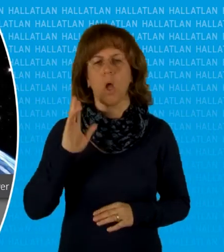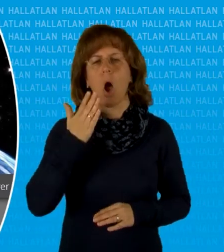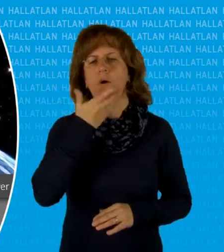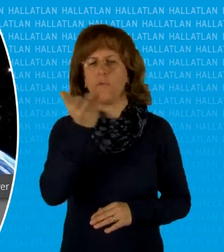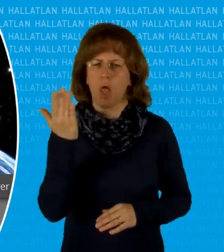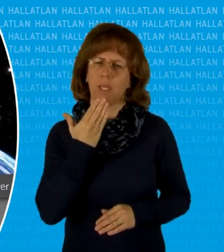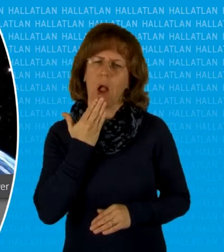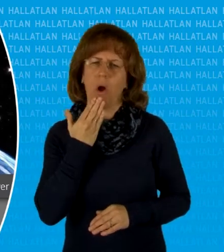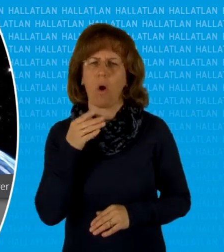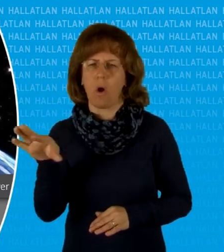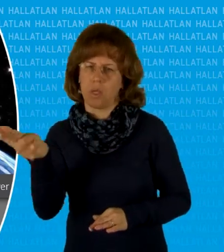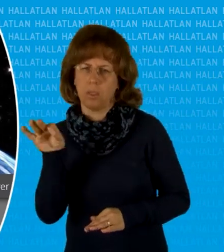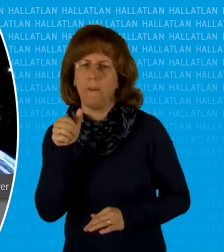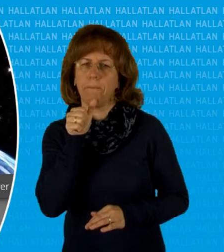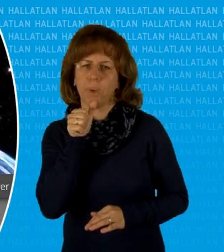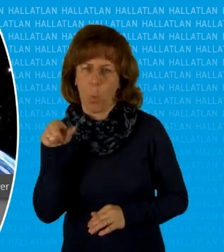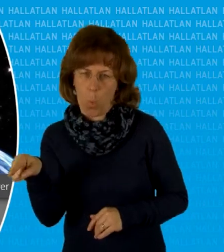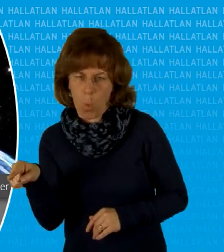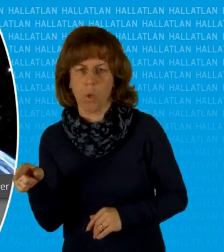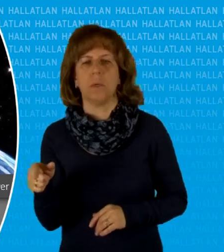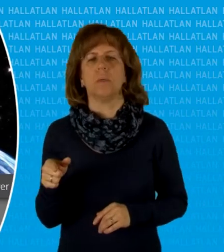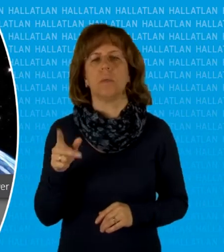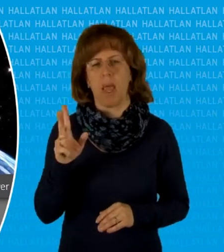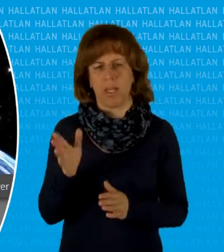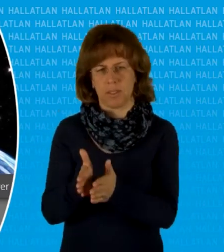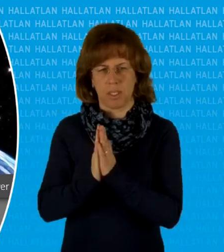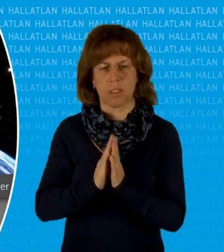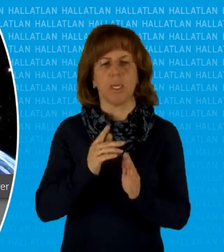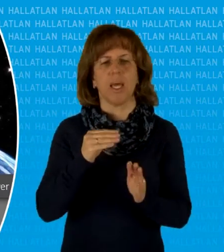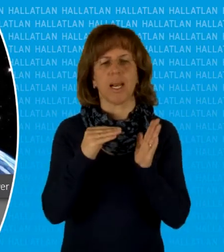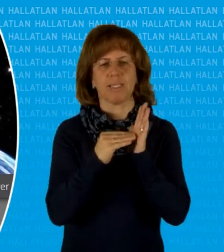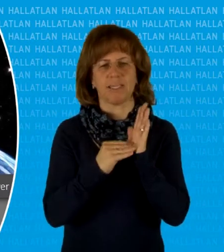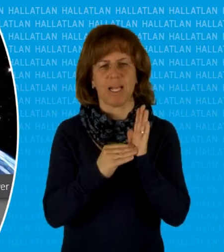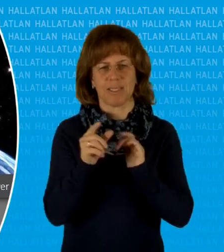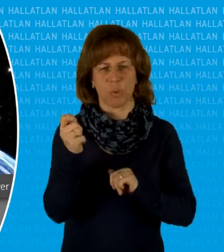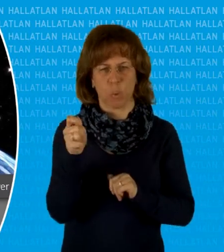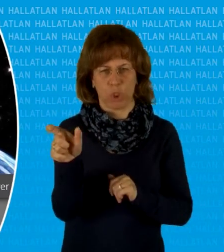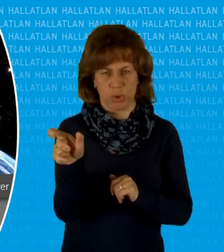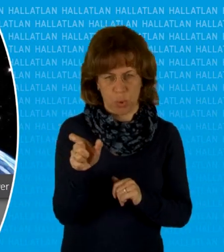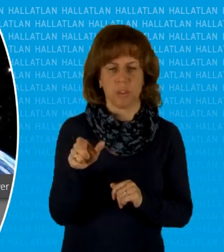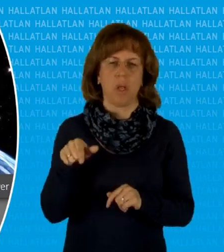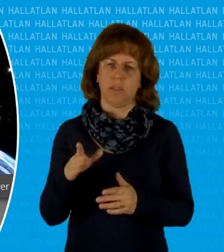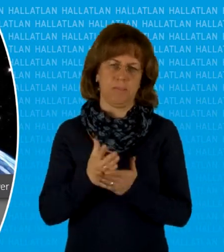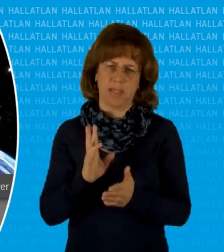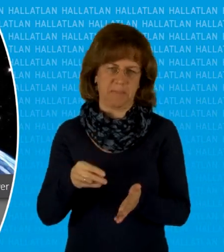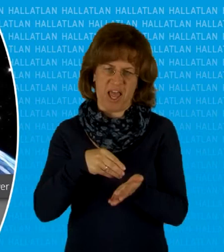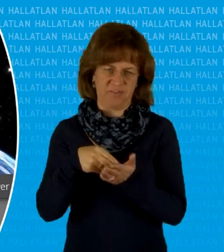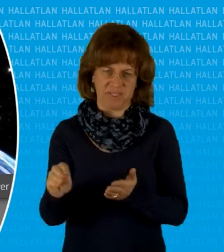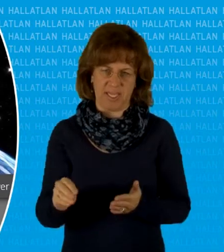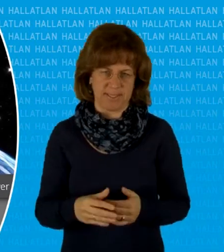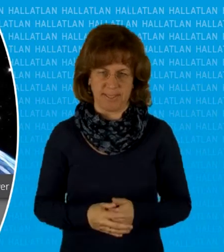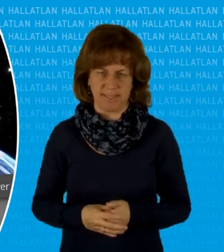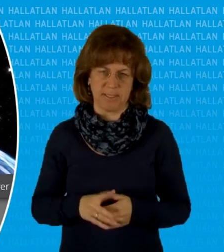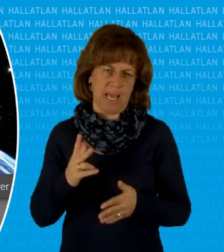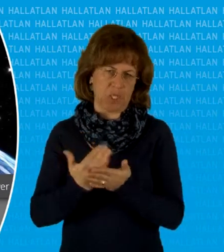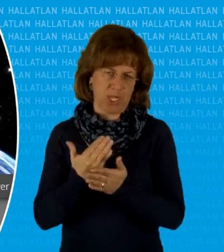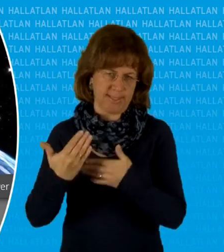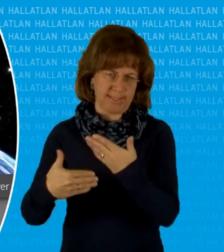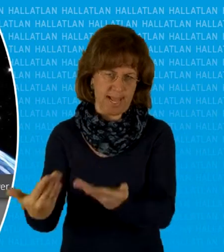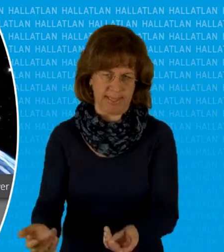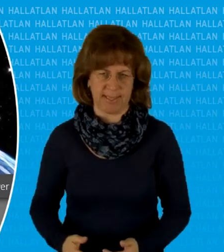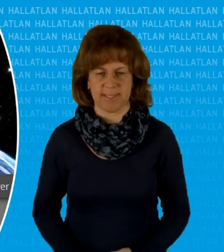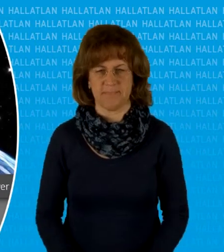Akik váltani szeretnének, igényelniük kell regisztrációs kulcsot, de ezért már nem kell fizetniük.